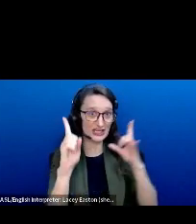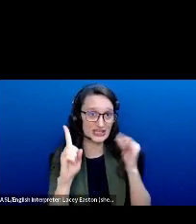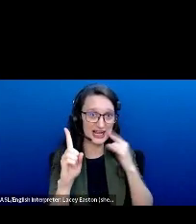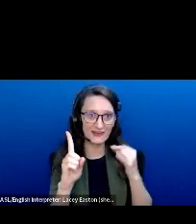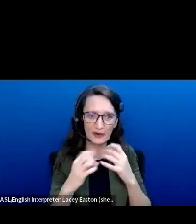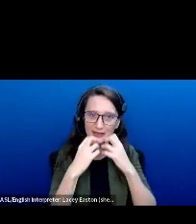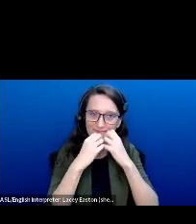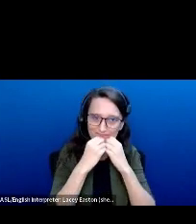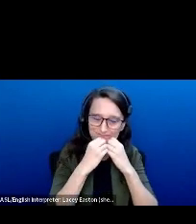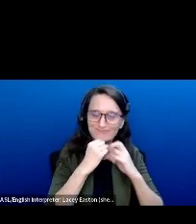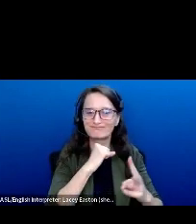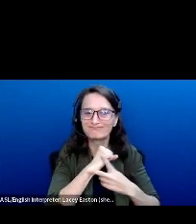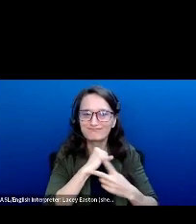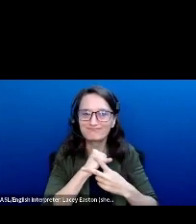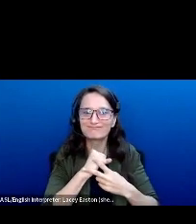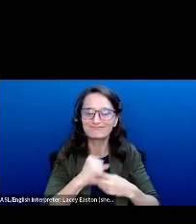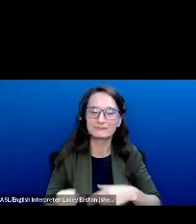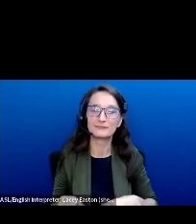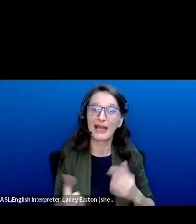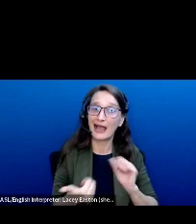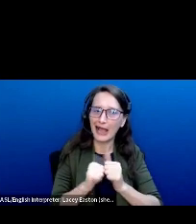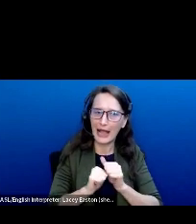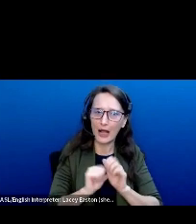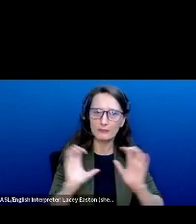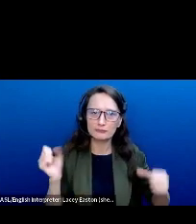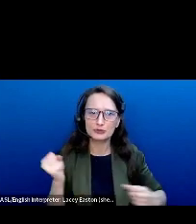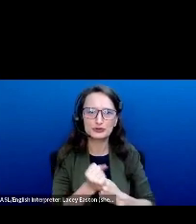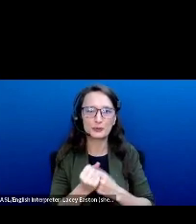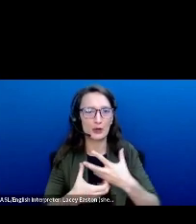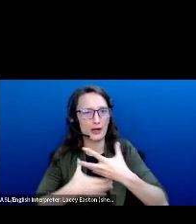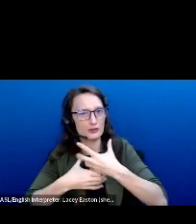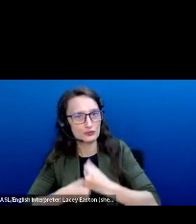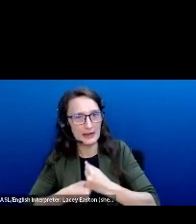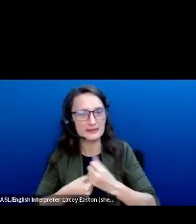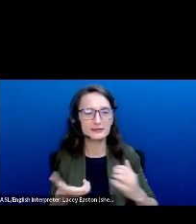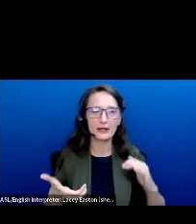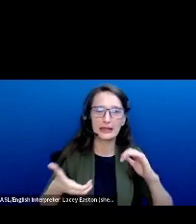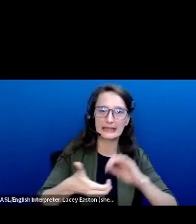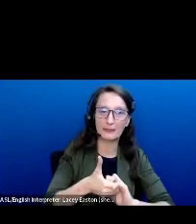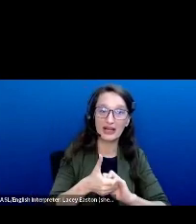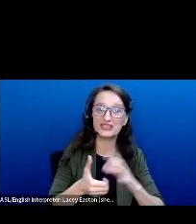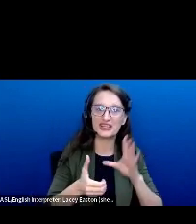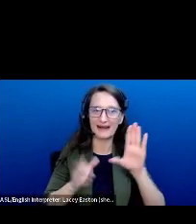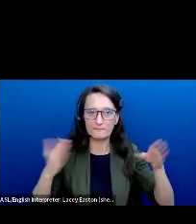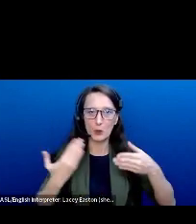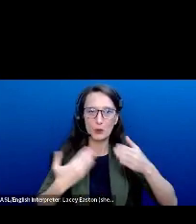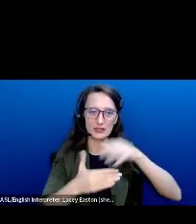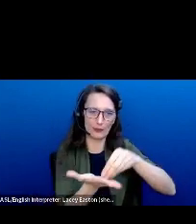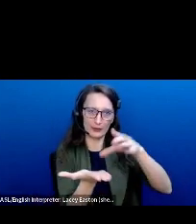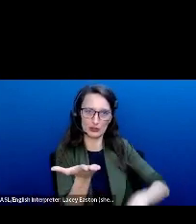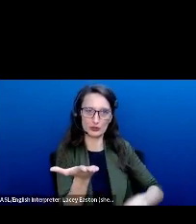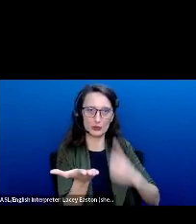fomentamos la confianza y la colaboración, y mantenemos a nuestros estudiantes en el centro de todas las discusiones.